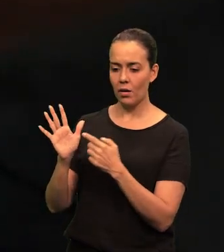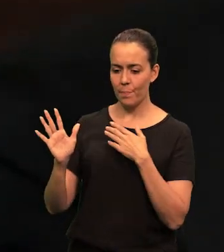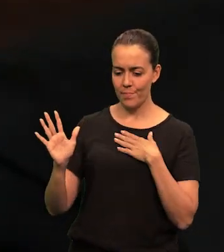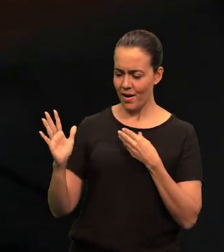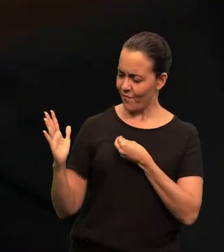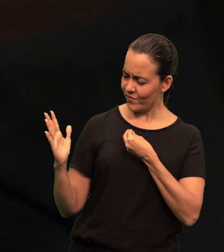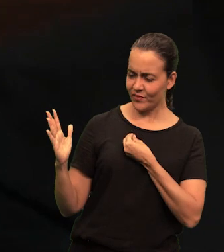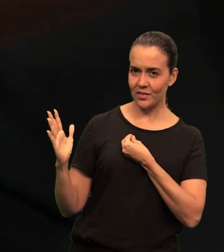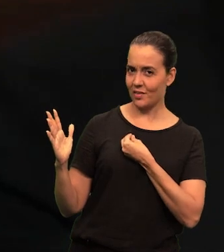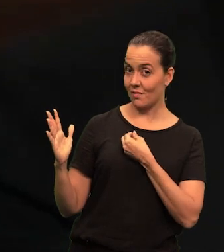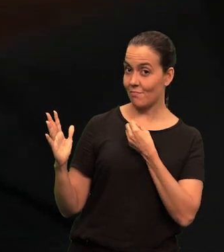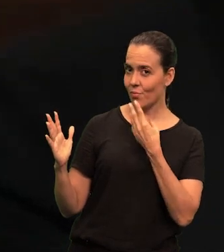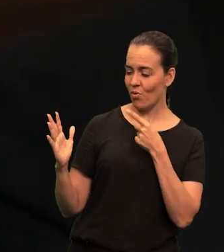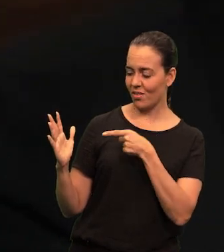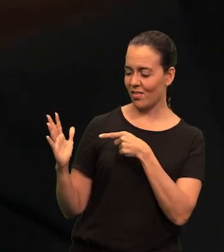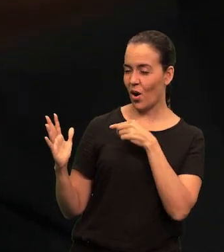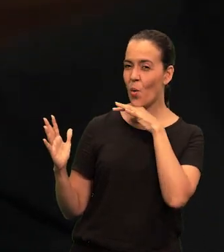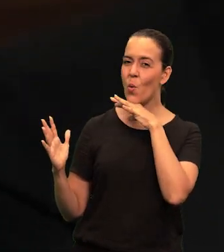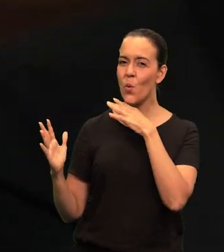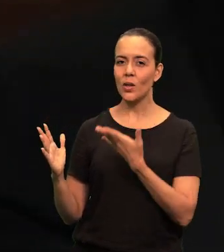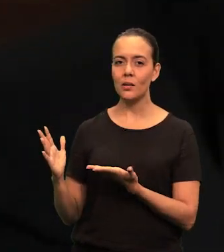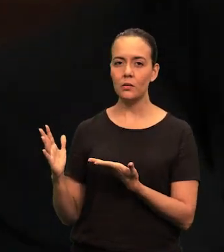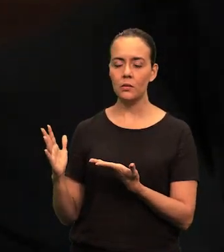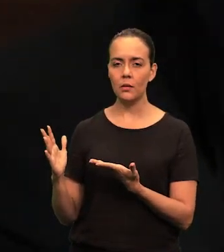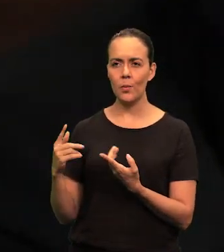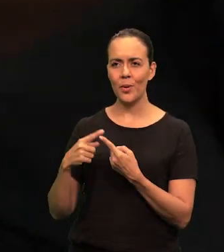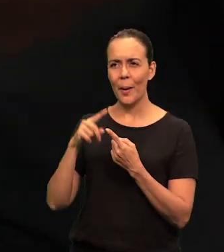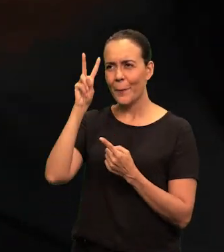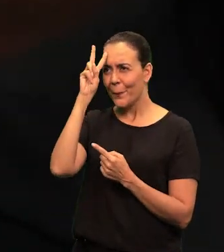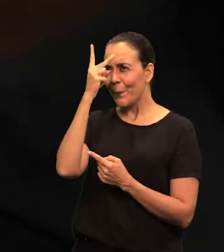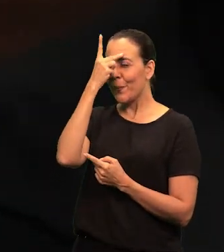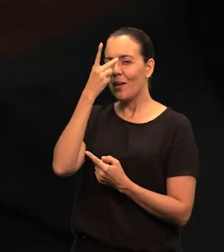Então ela funcionaria como inveja, de igual sentido e vetor contrário.